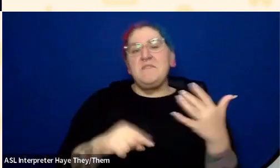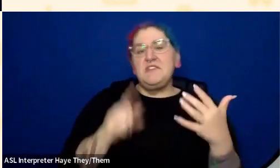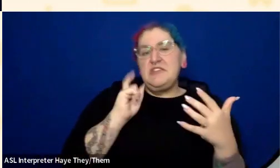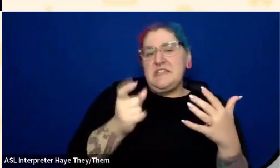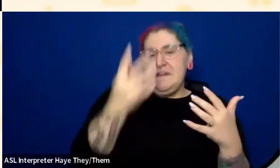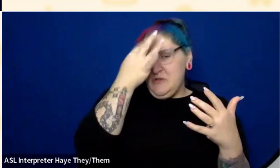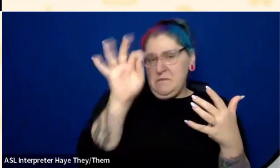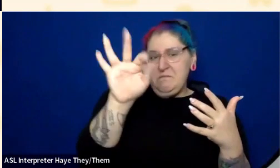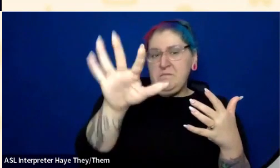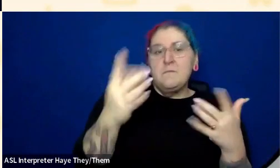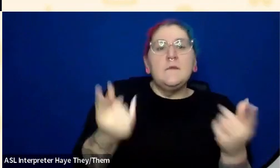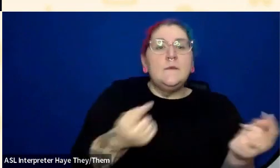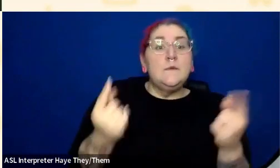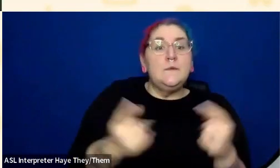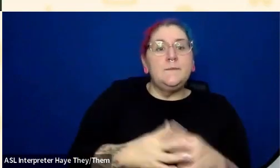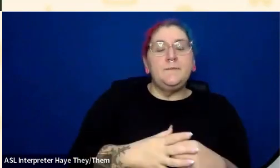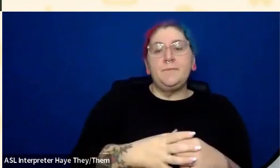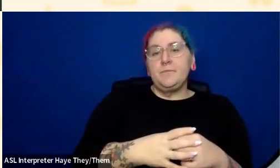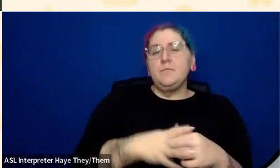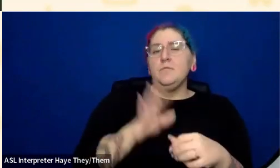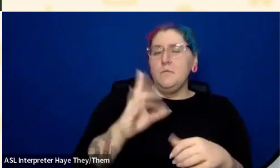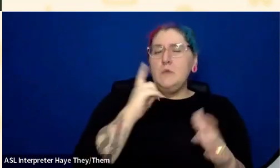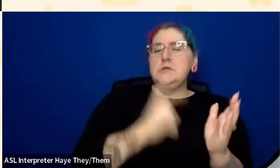solo para poder verlo por un minuto.